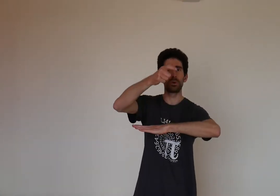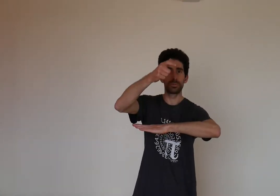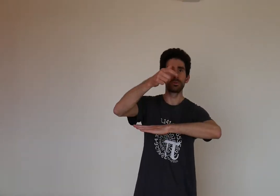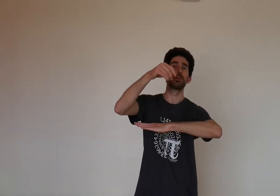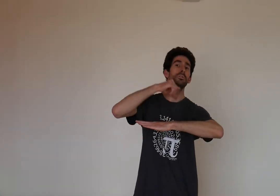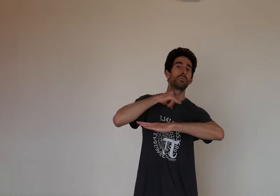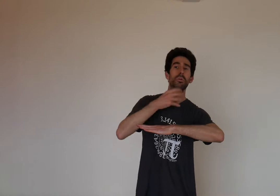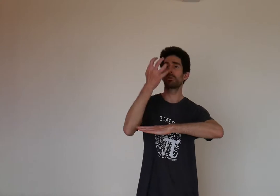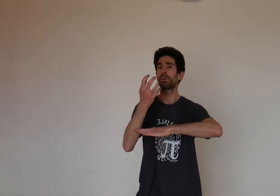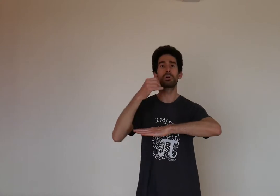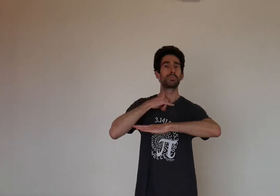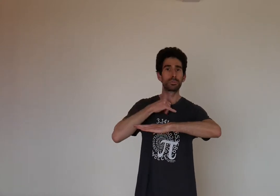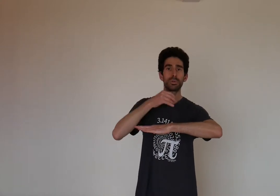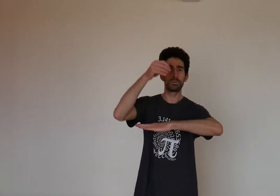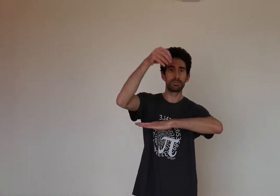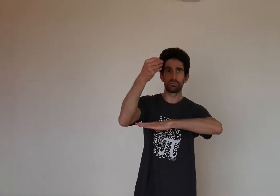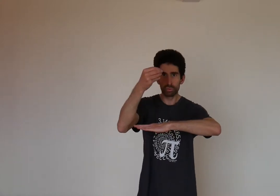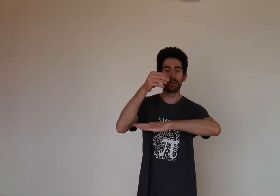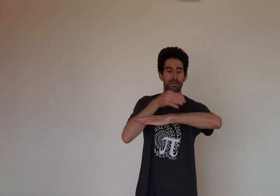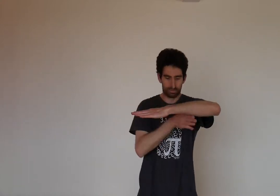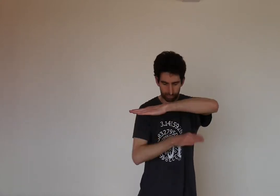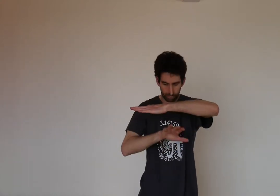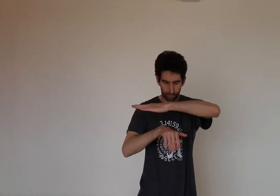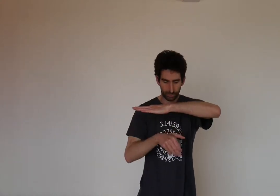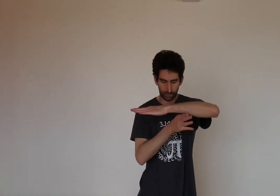sous les immeubles pour recevoir les fècès et l'urine.